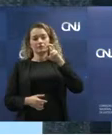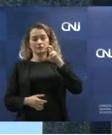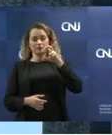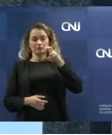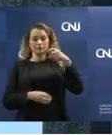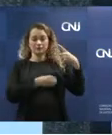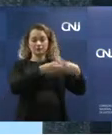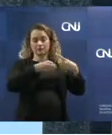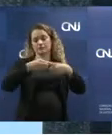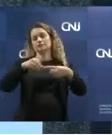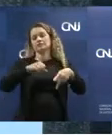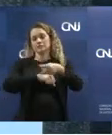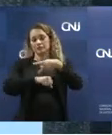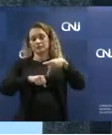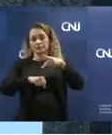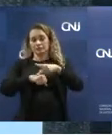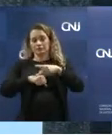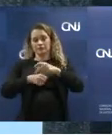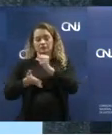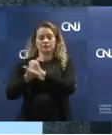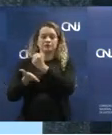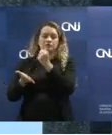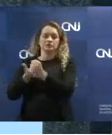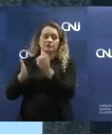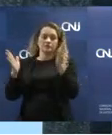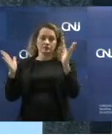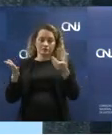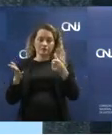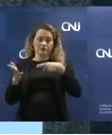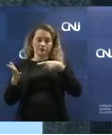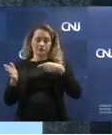Os irresistíveis são ofícios da cidadania. Então, as pessoas precisam